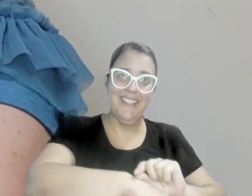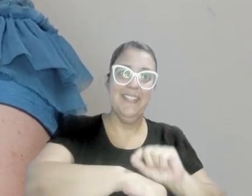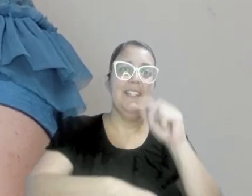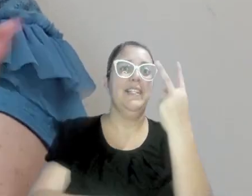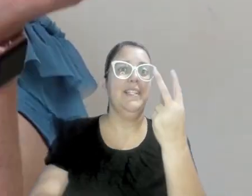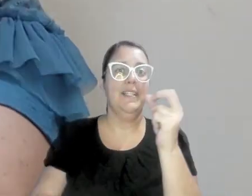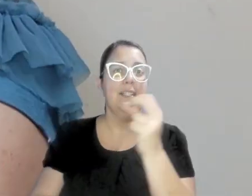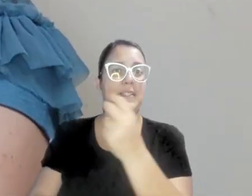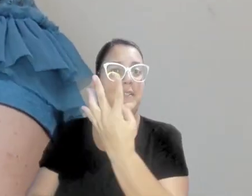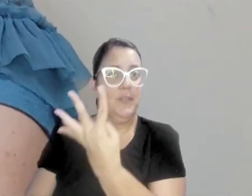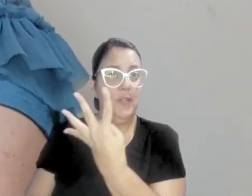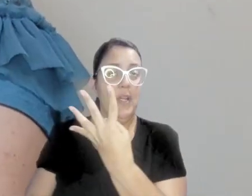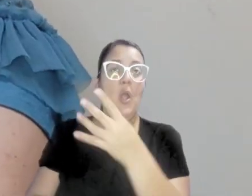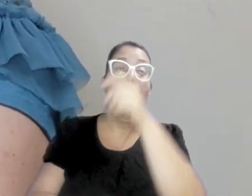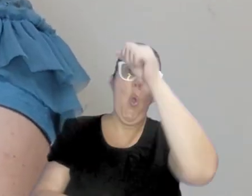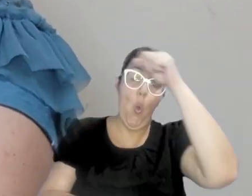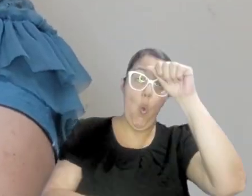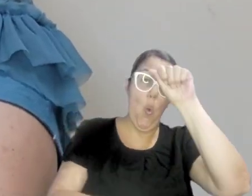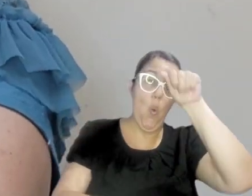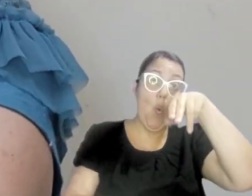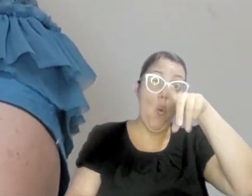o Anderson, inclusive, entraram em 2002,